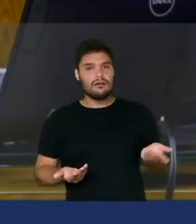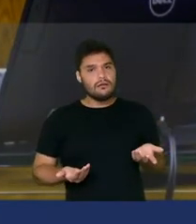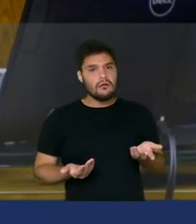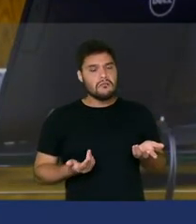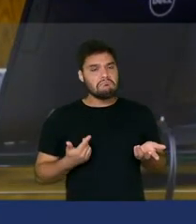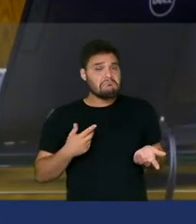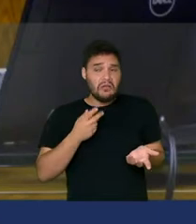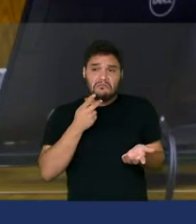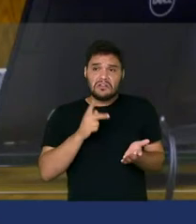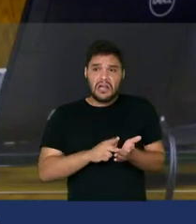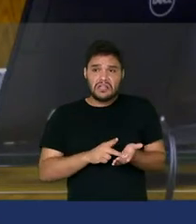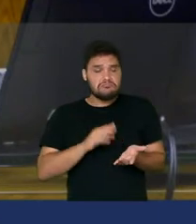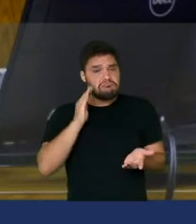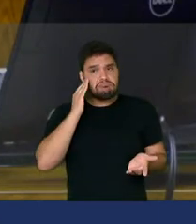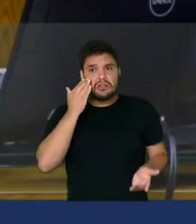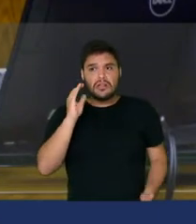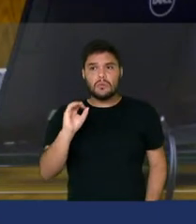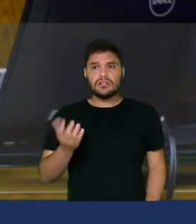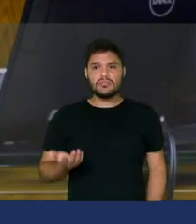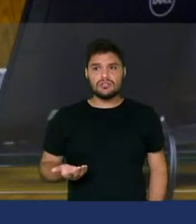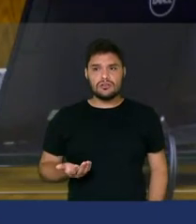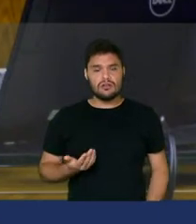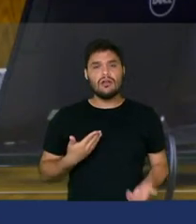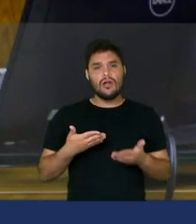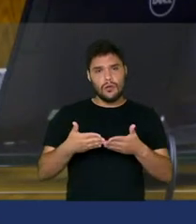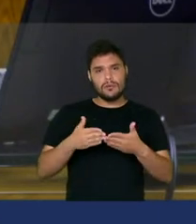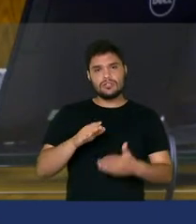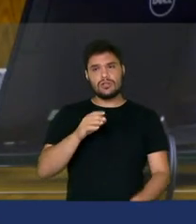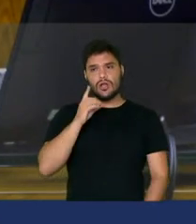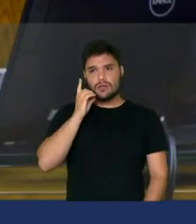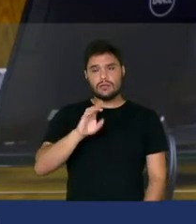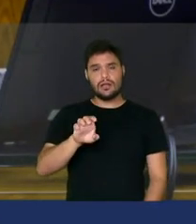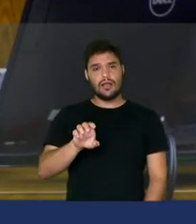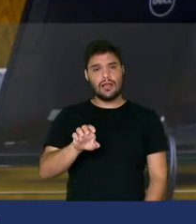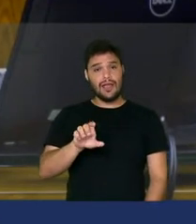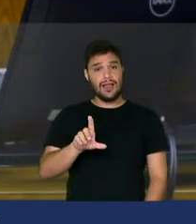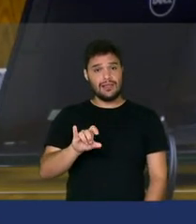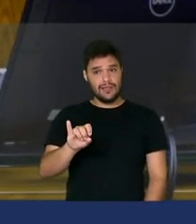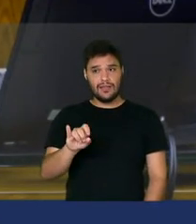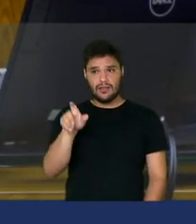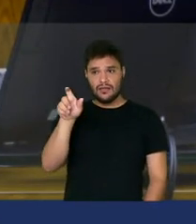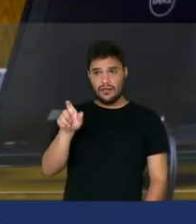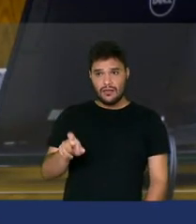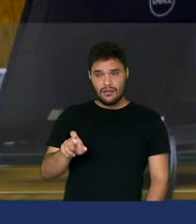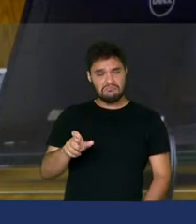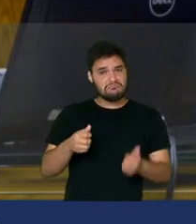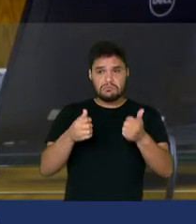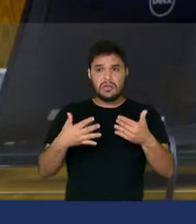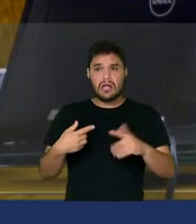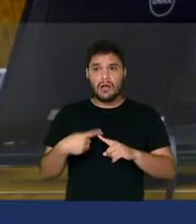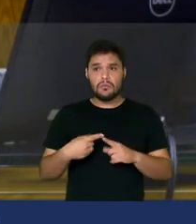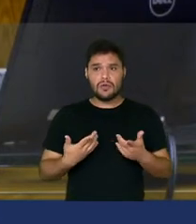NERO. GÊNERO HOMEM E GÊNERO MULHER, E GÊNERO MASCULINO E FEMININO, EU SINCERAMENTE NÃO ENTENDI. EU PEÇO AO DEPUTADO ELI SE PUDESSE JUSTIFICAR E